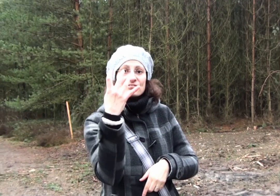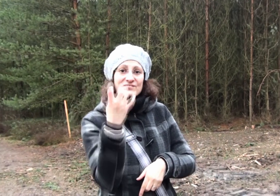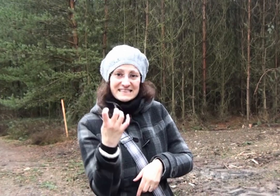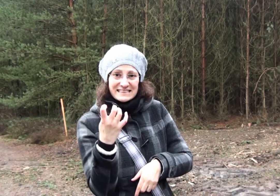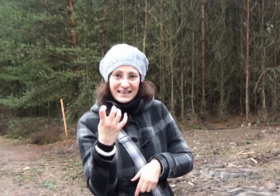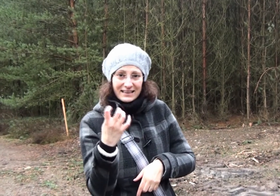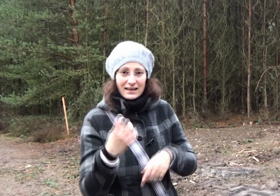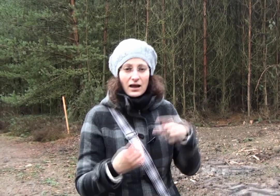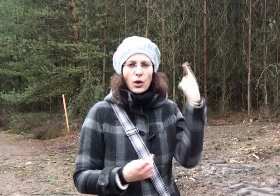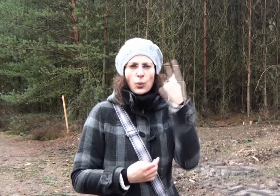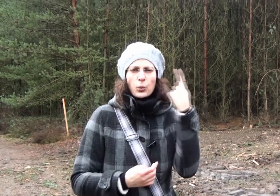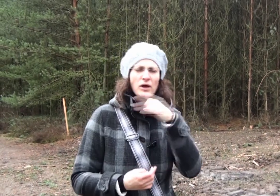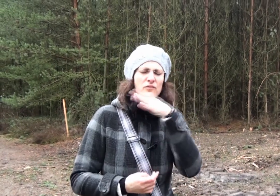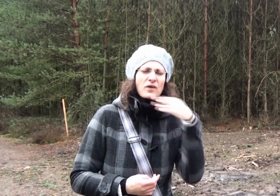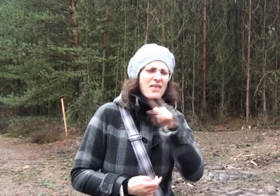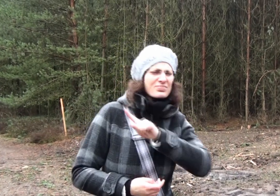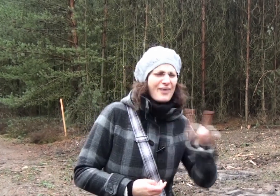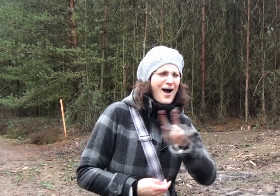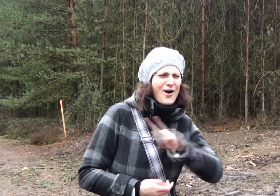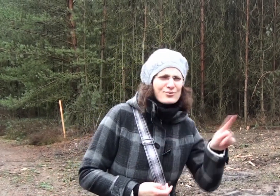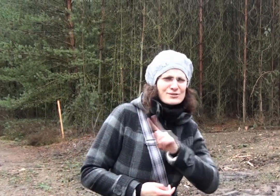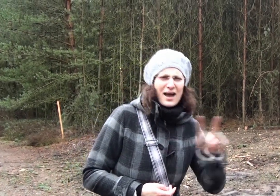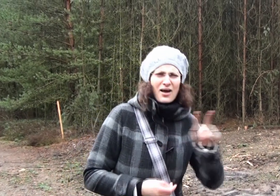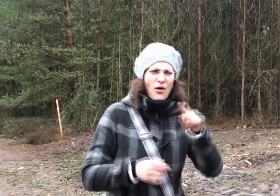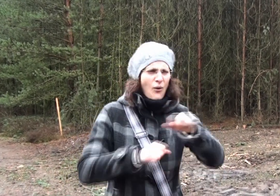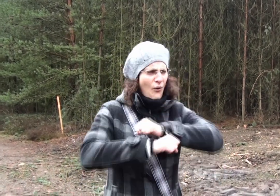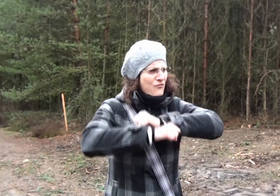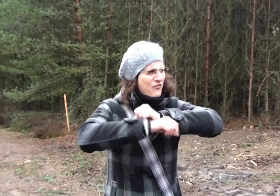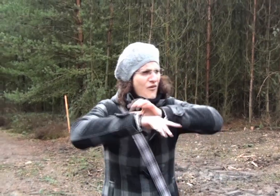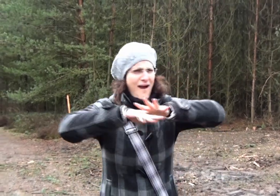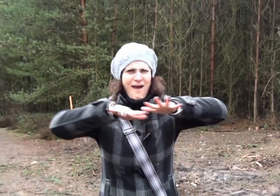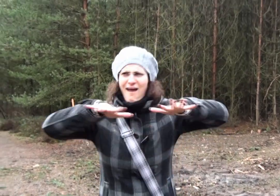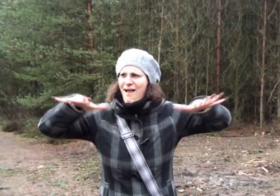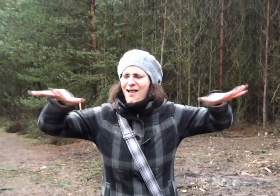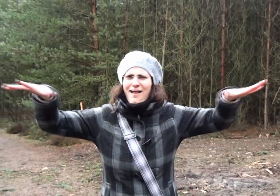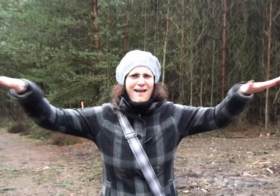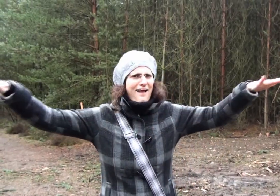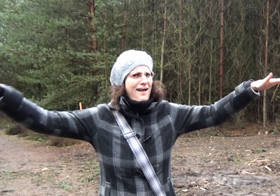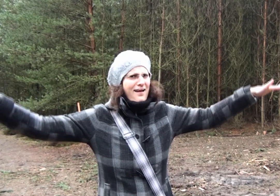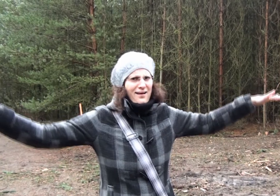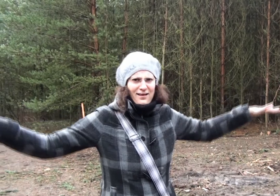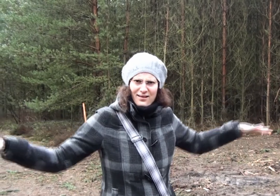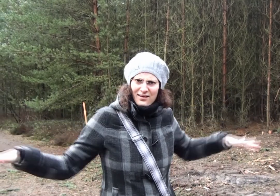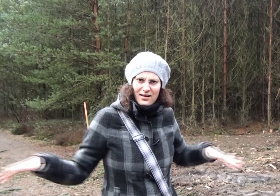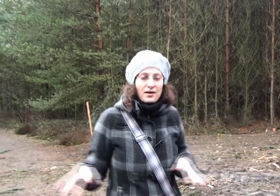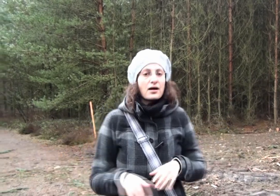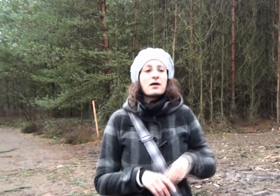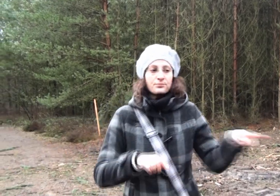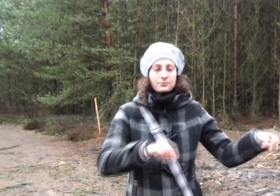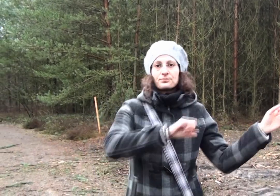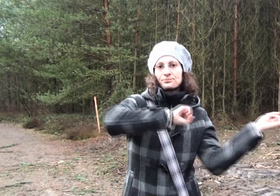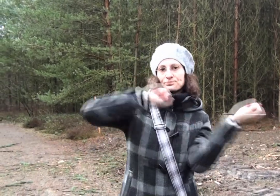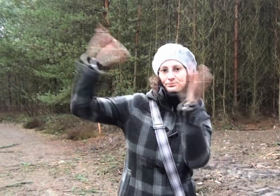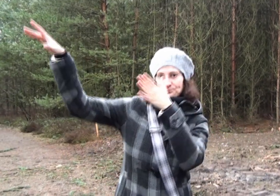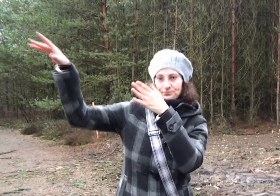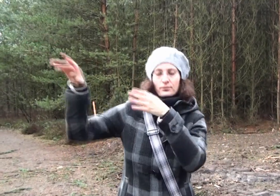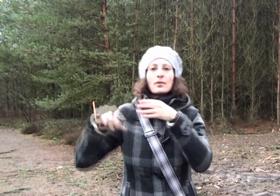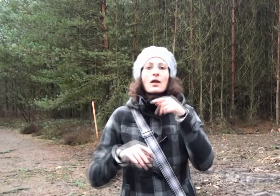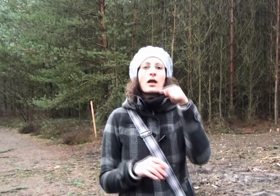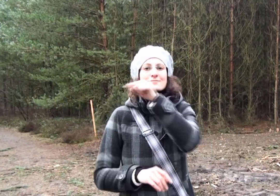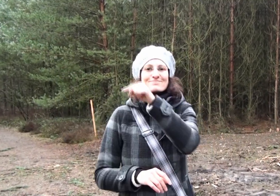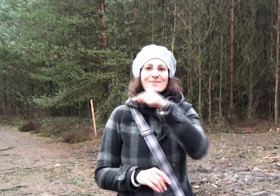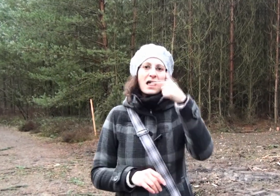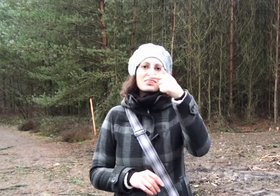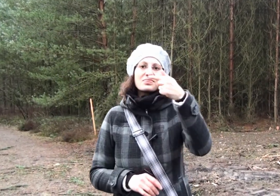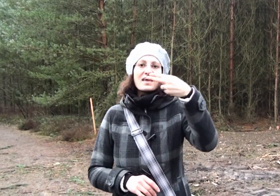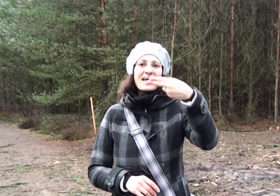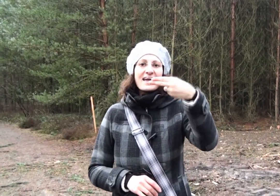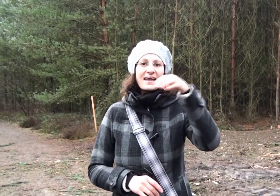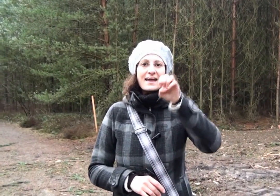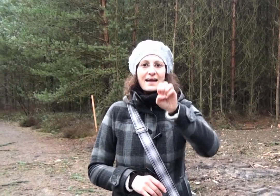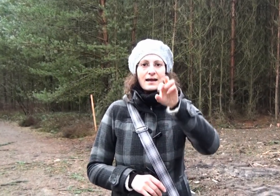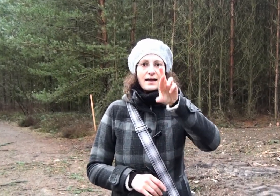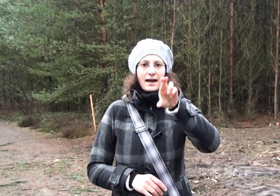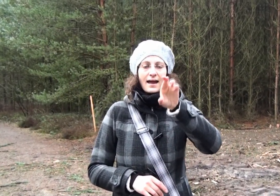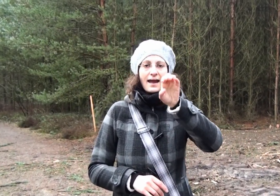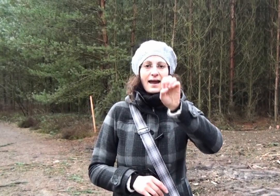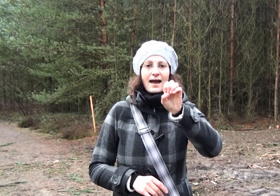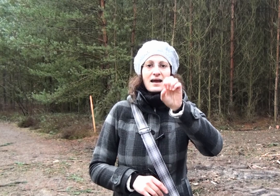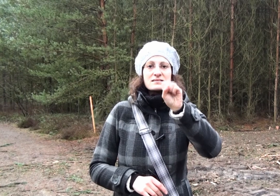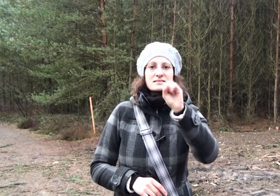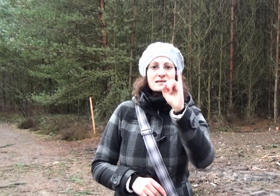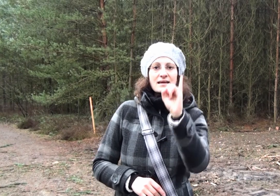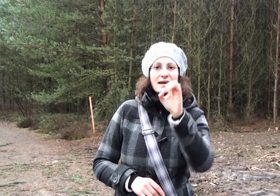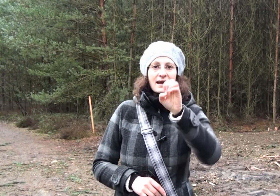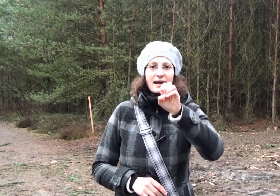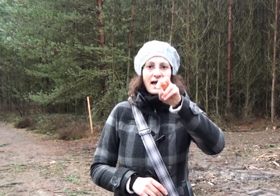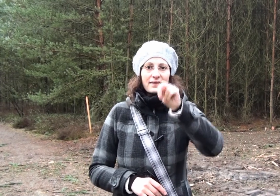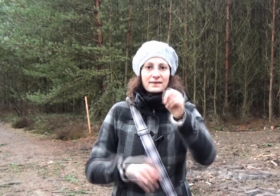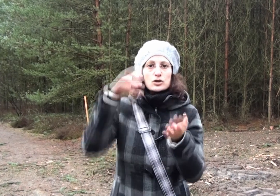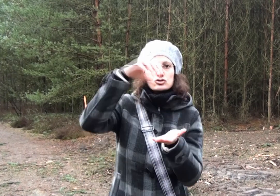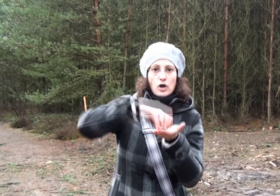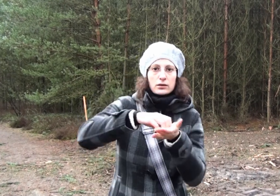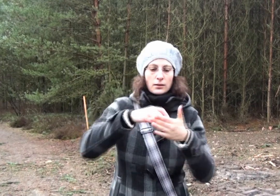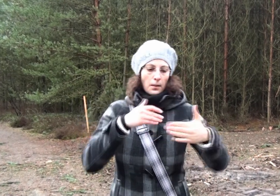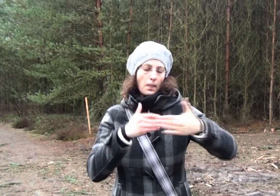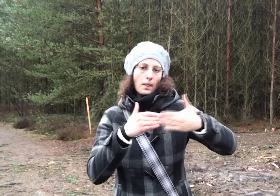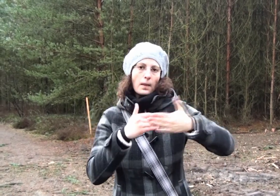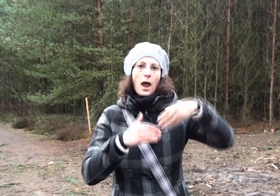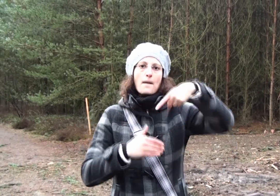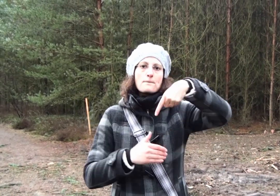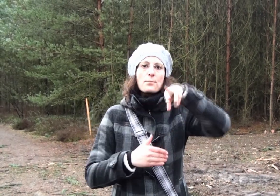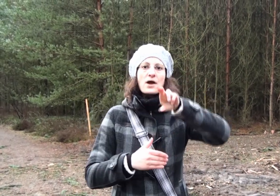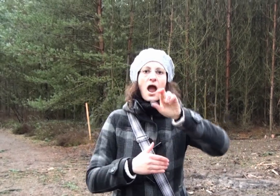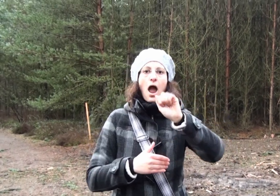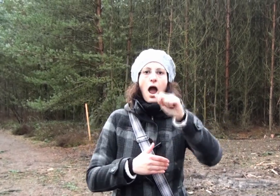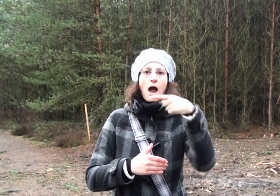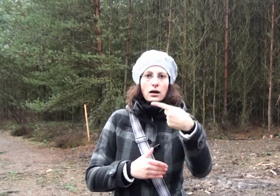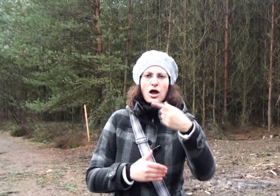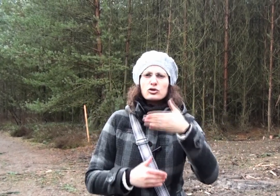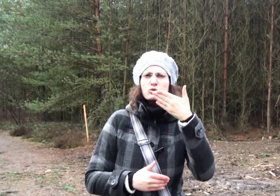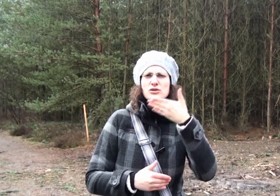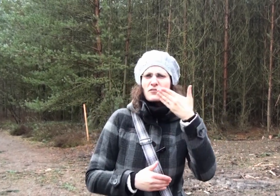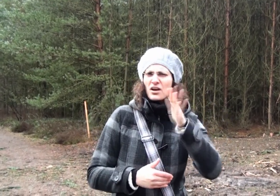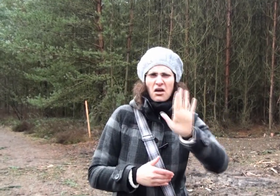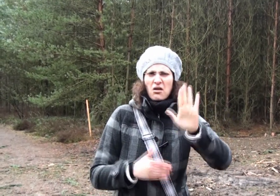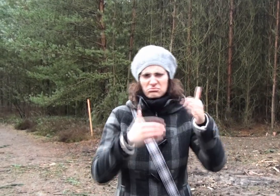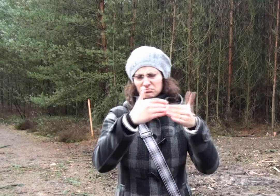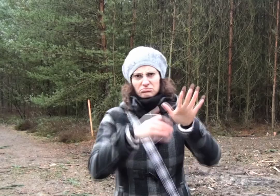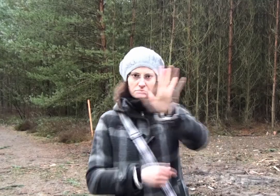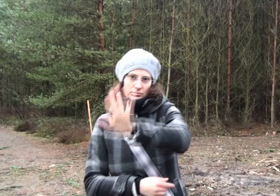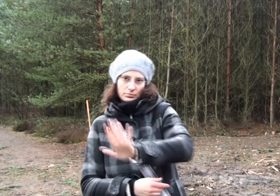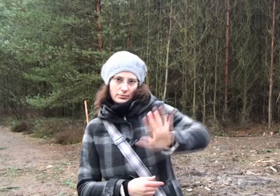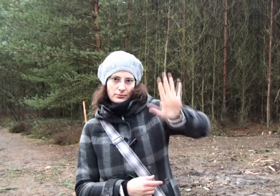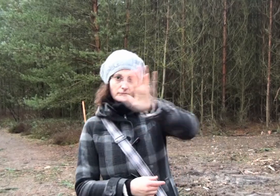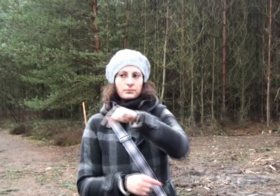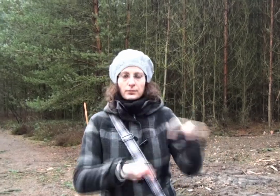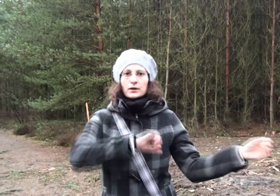Anfang April 1945 Abtransport von mehreren tausend jüdischen Austauschhäftlingen in Richtung Theresienstadt/Prag Tschechien.